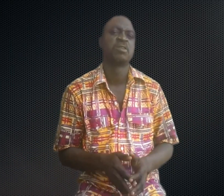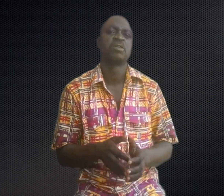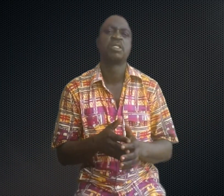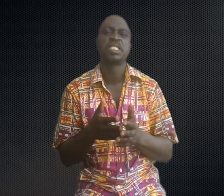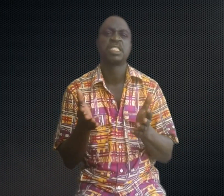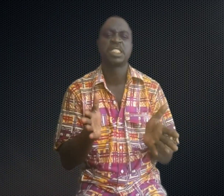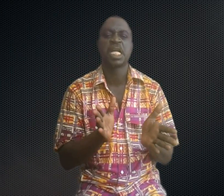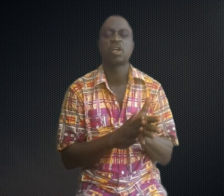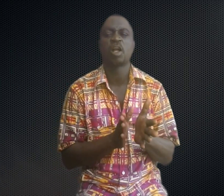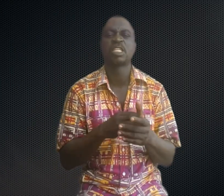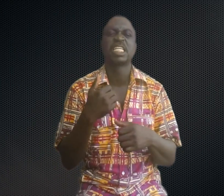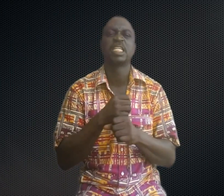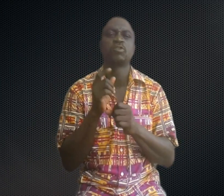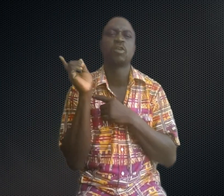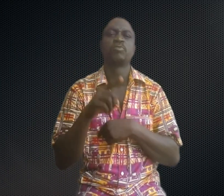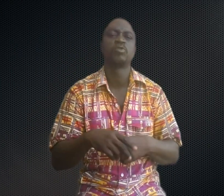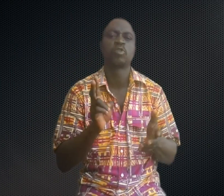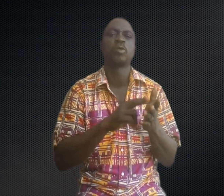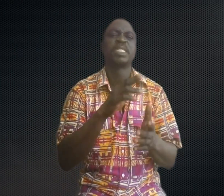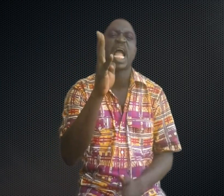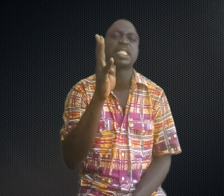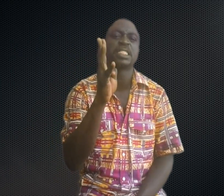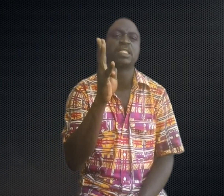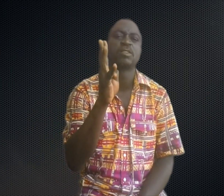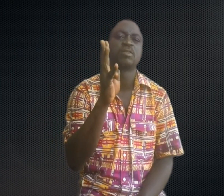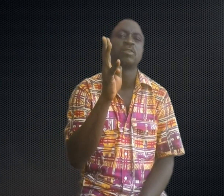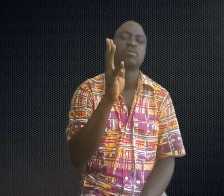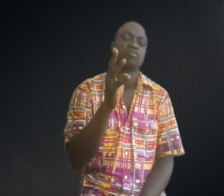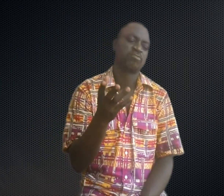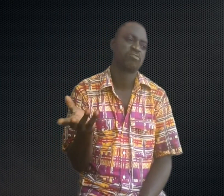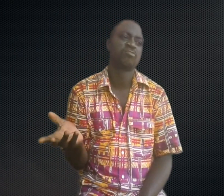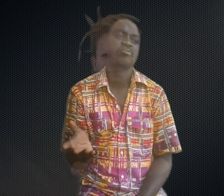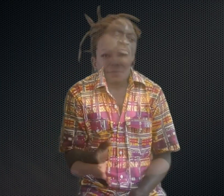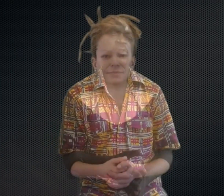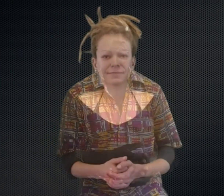Cette école est créée depuis 2004.